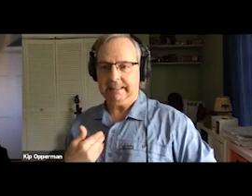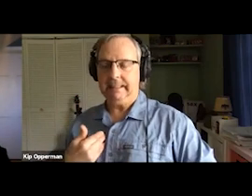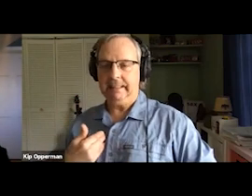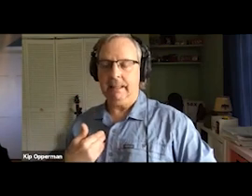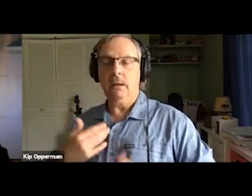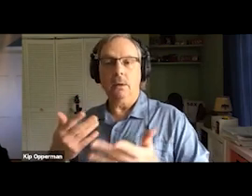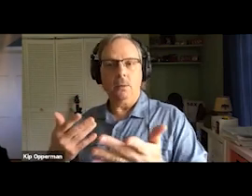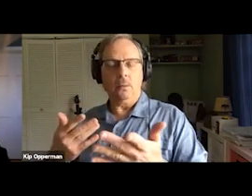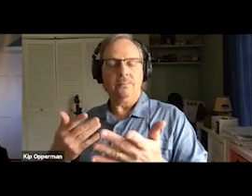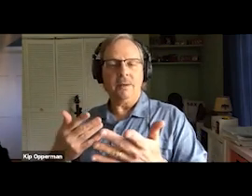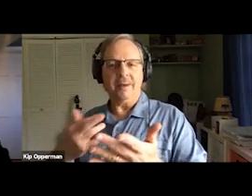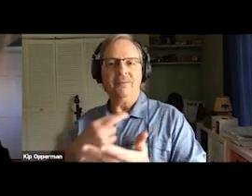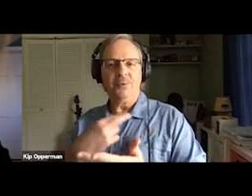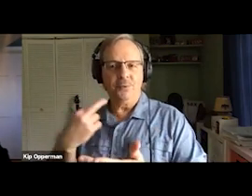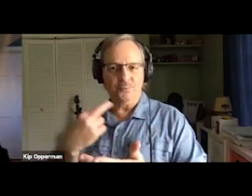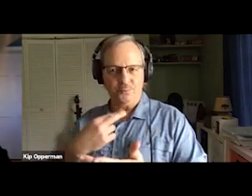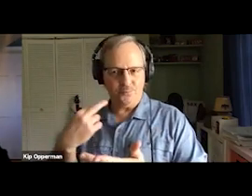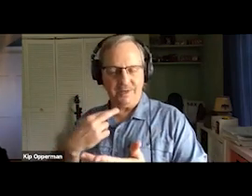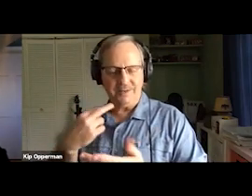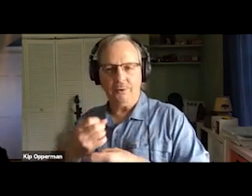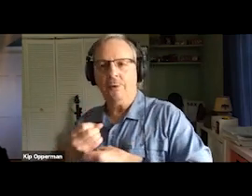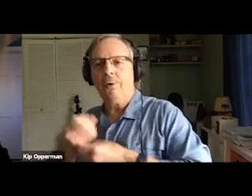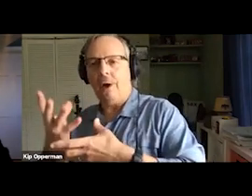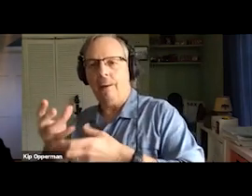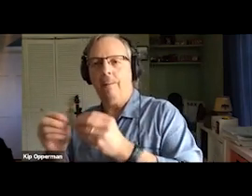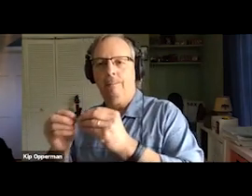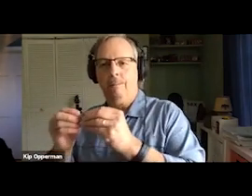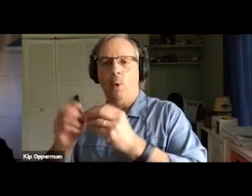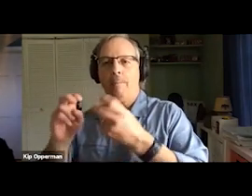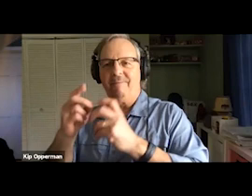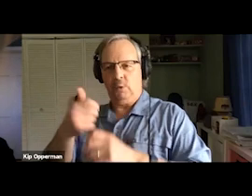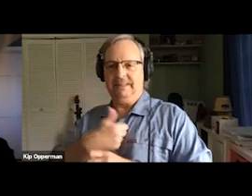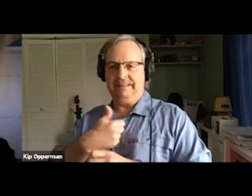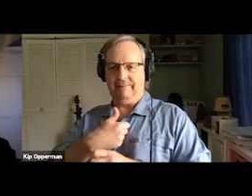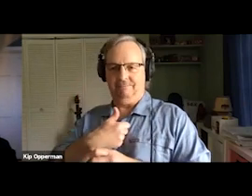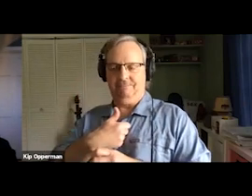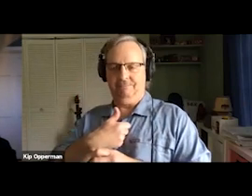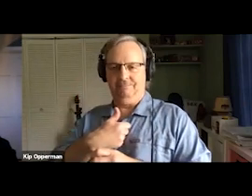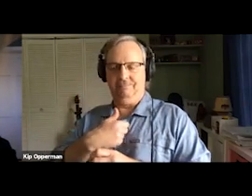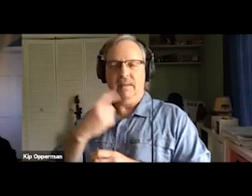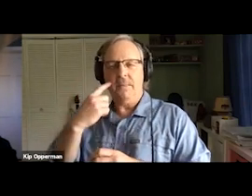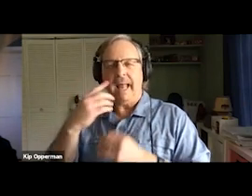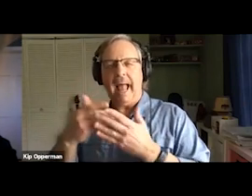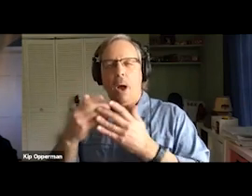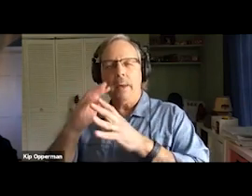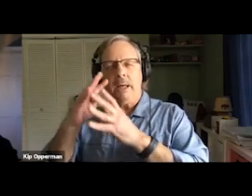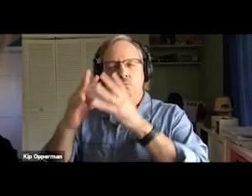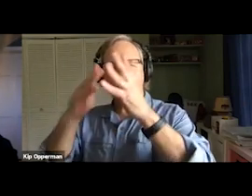corremos el riesgo de causarnos aún más problemas a nosotros mismos. Entonces, realmente pensando en cómo creamos esa cultura.